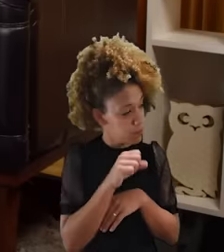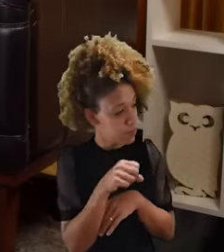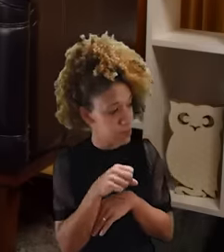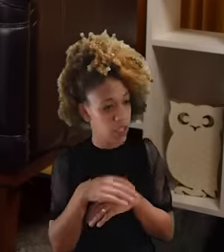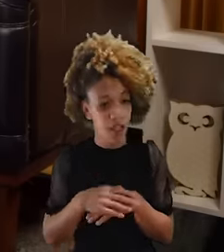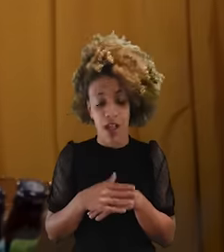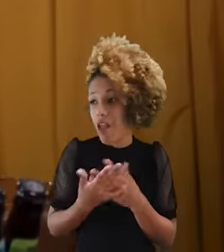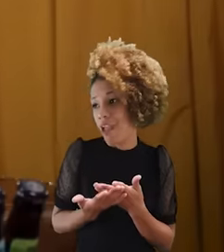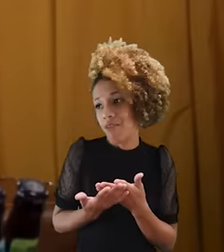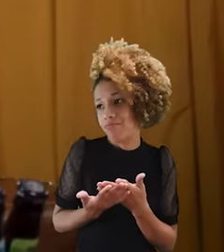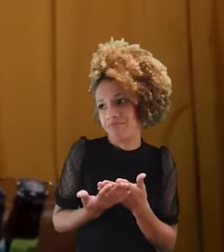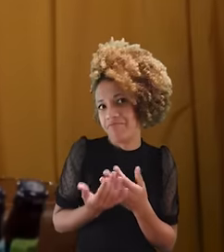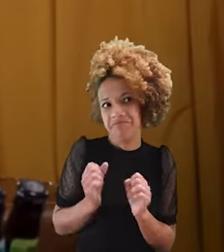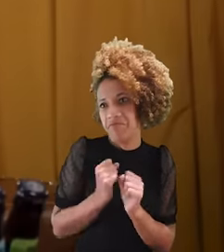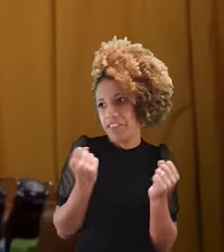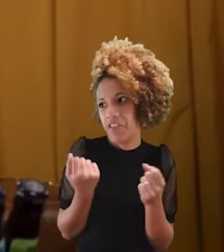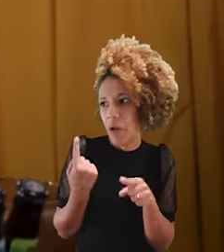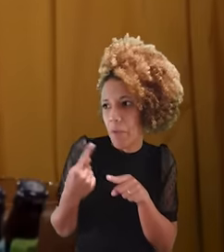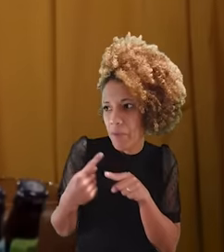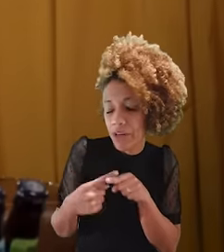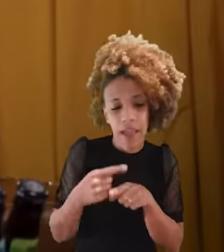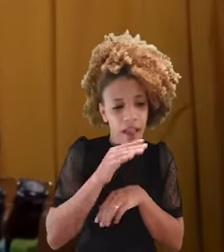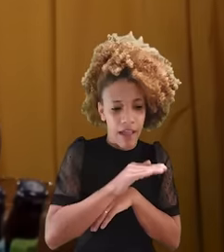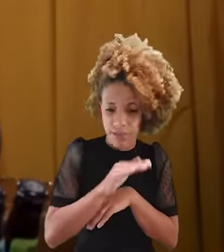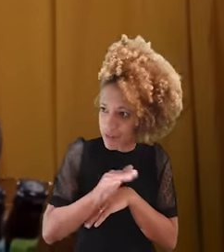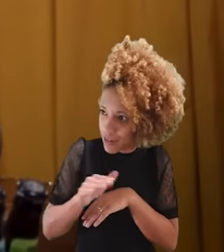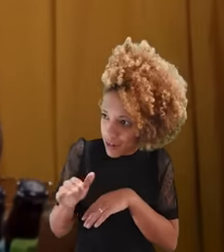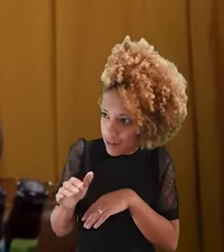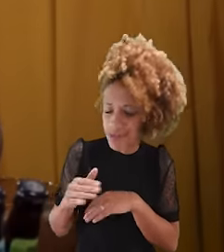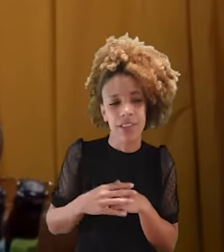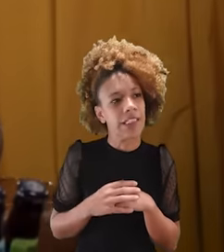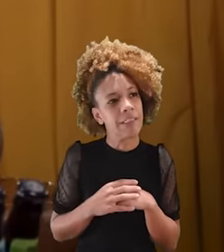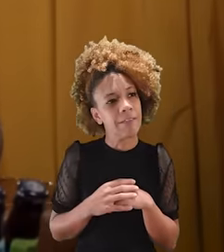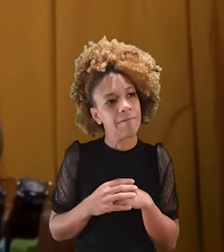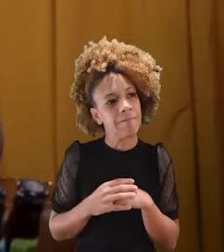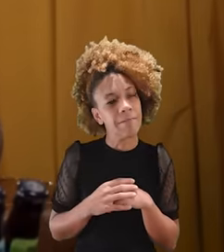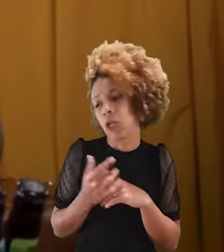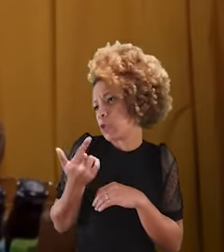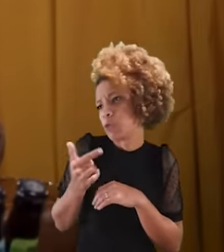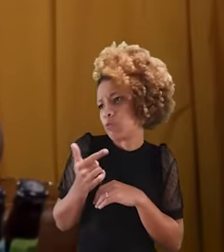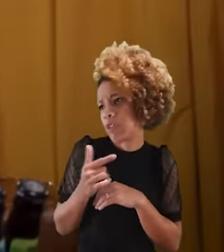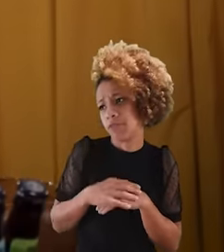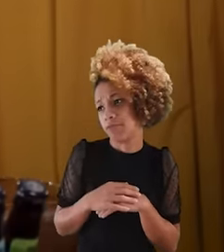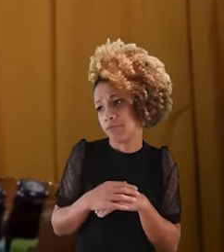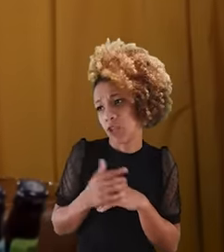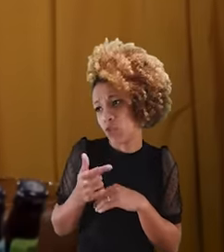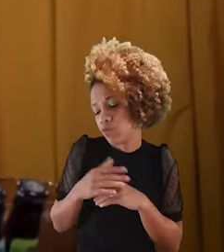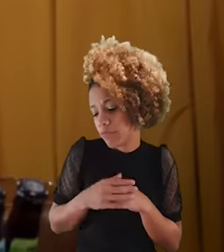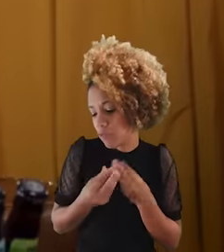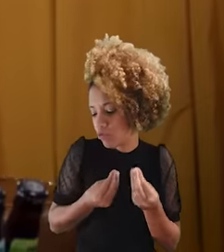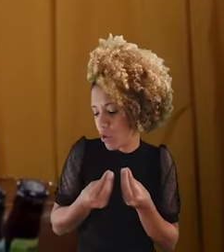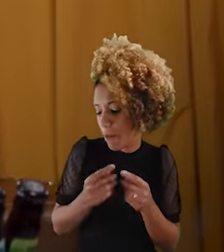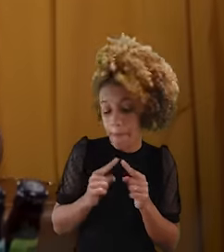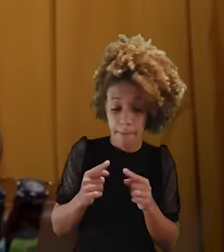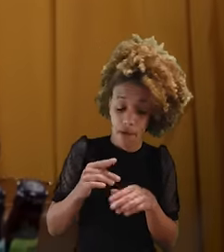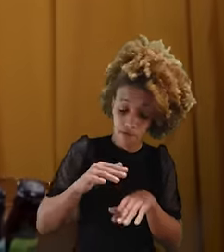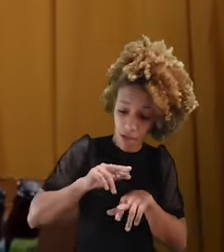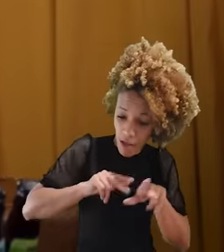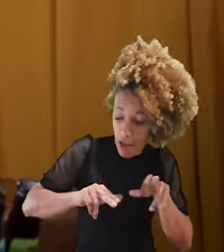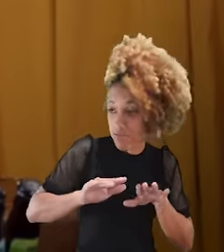do impossível porque a as crianças não não não tem você não tem n nas escolas nem na maioria né nem